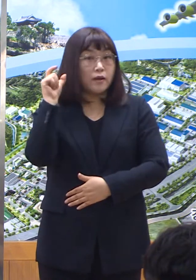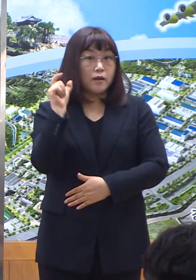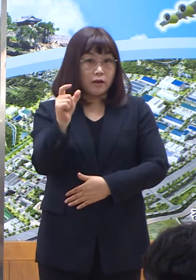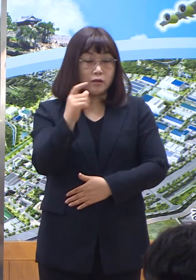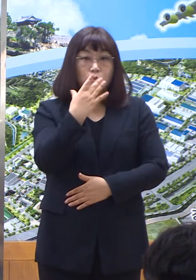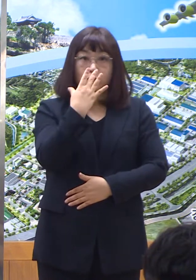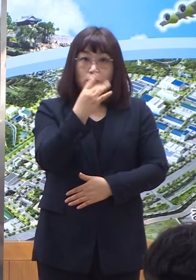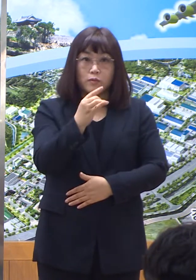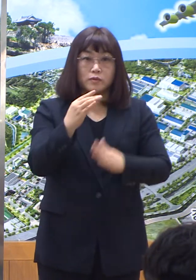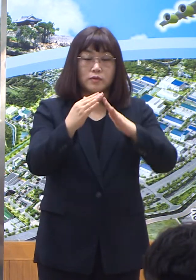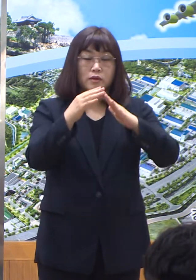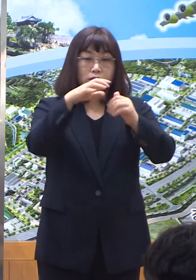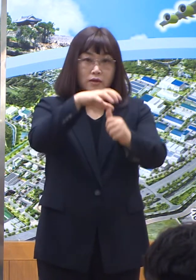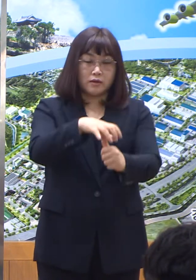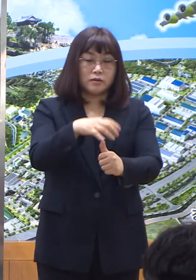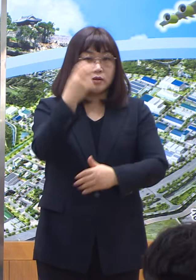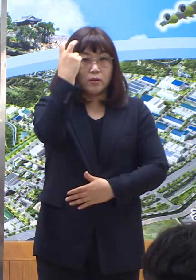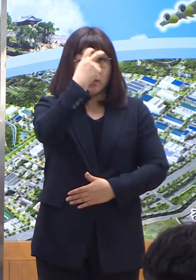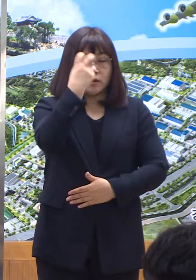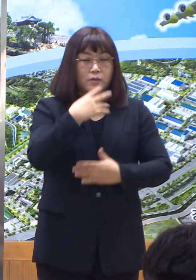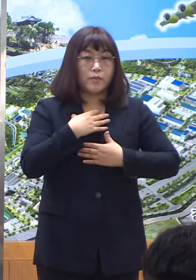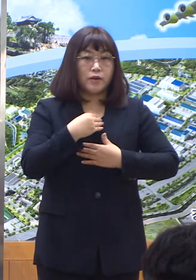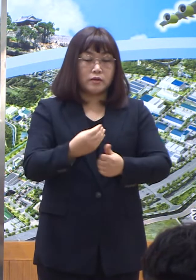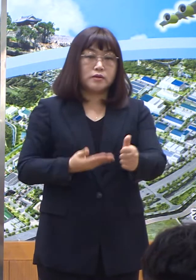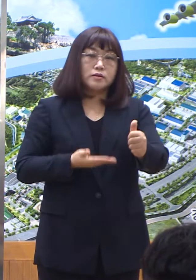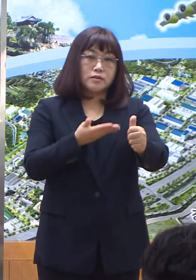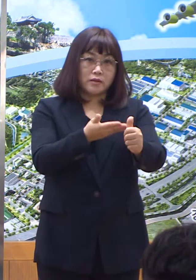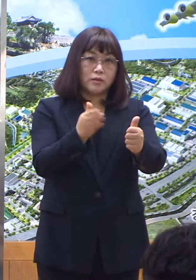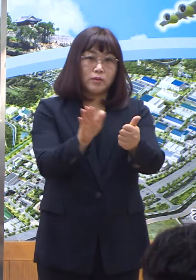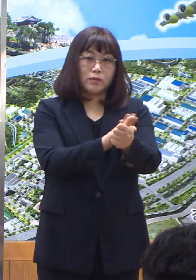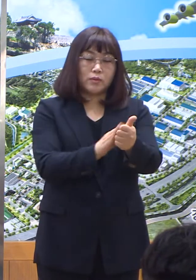자가격리자 관리 및 편의 제공에 만전을 기하고,